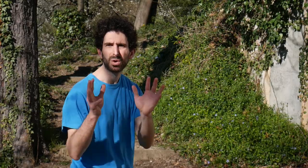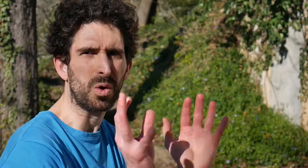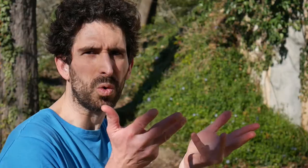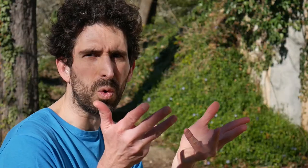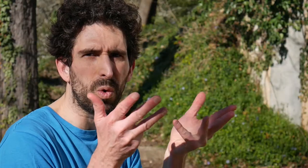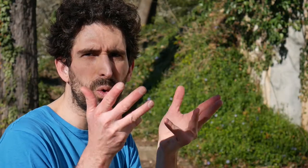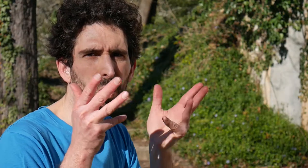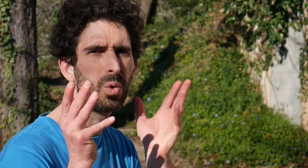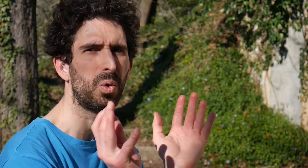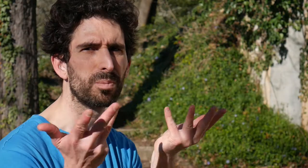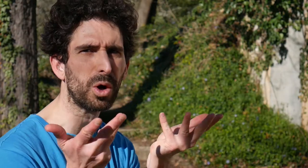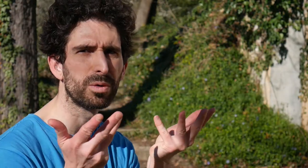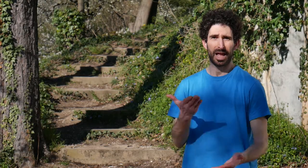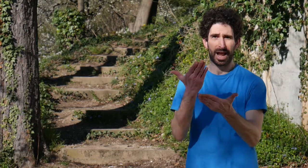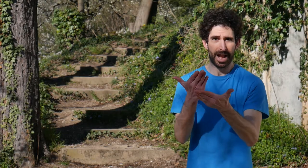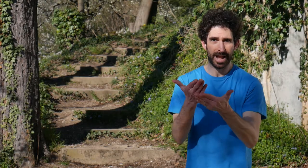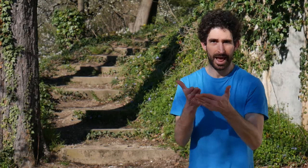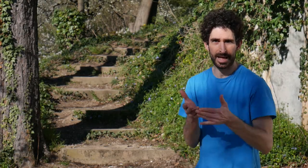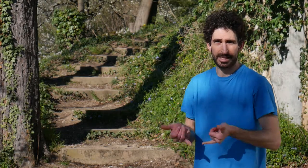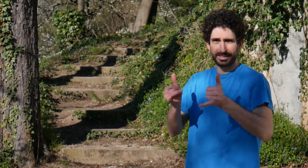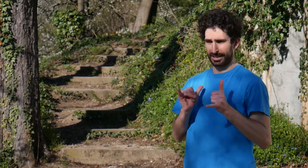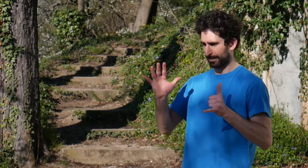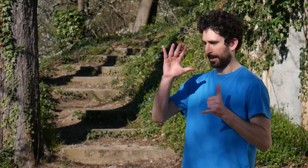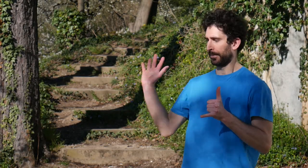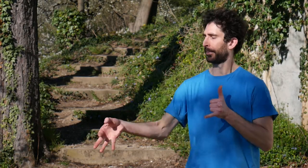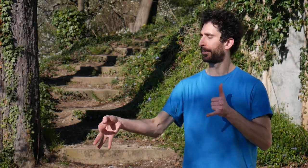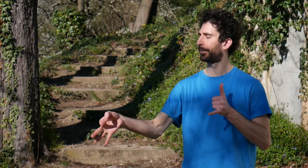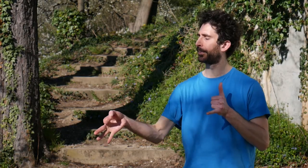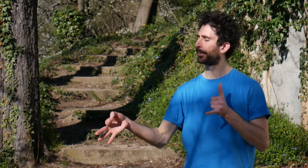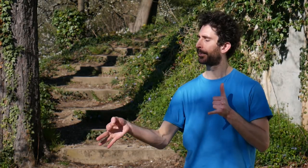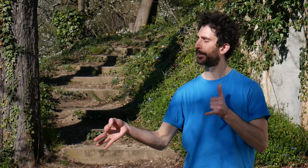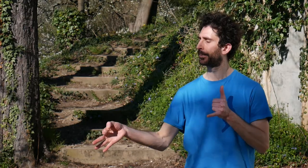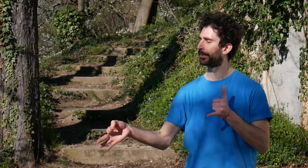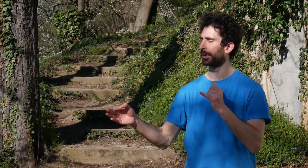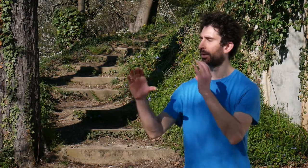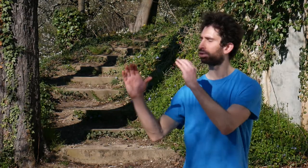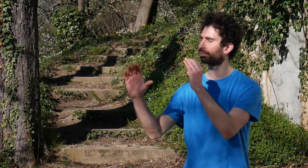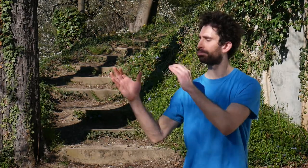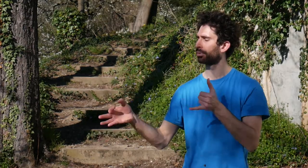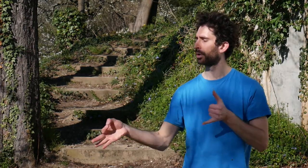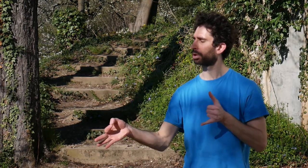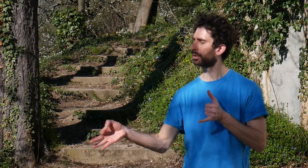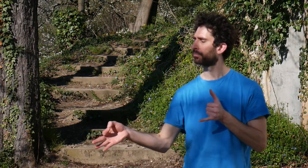comment faire ?! Et là, le bras robotique saisit le pénis pour orienter le jet